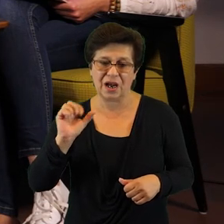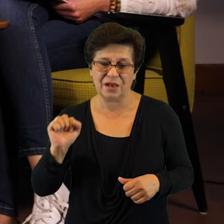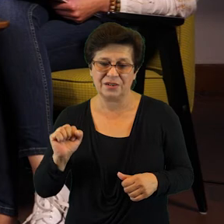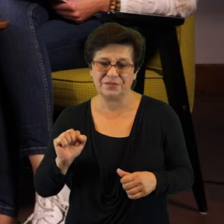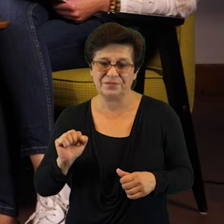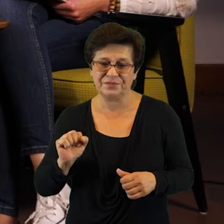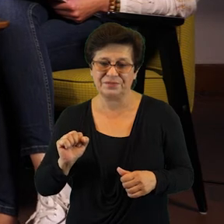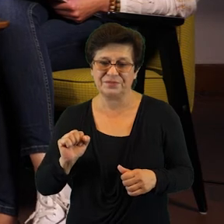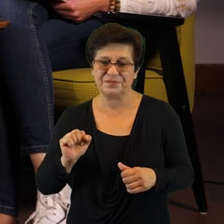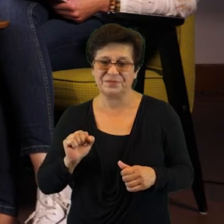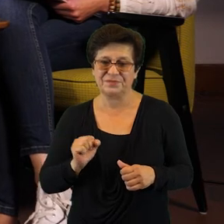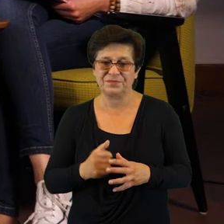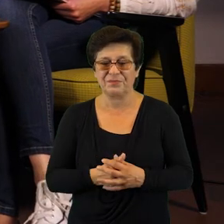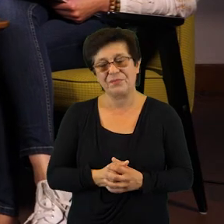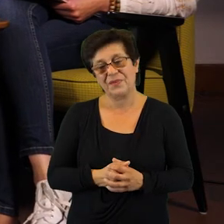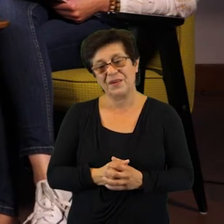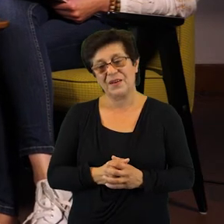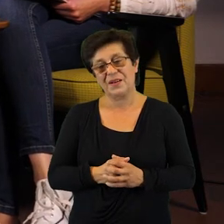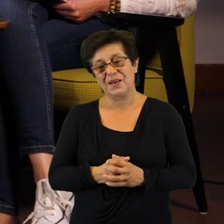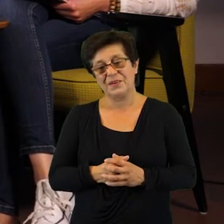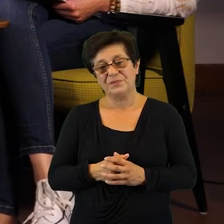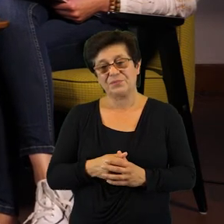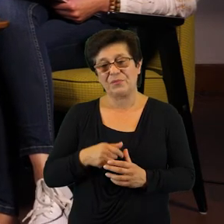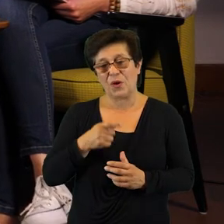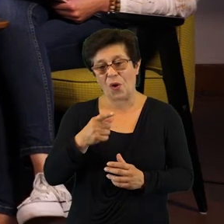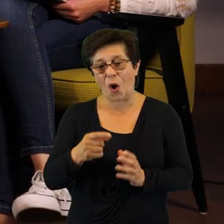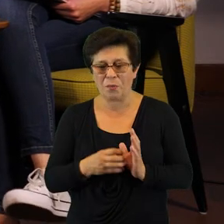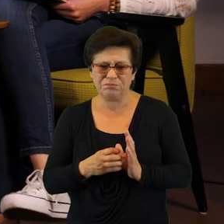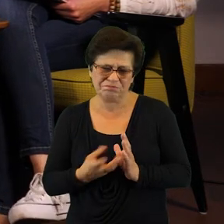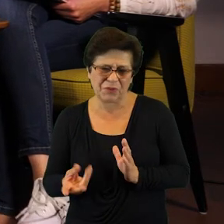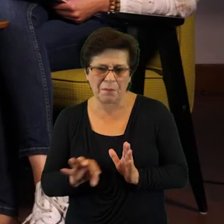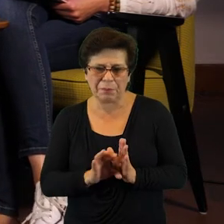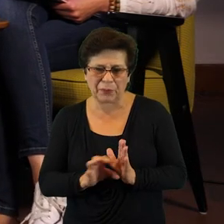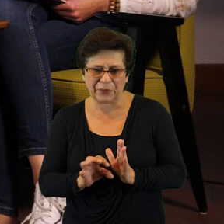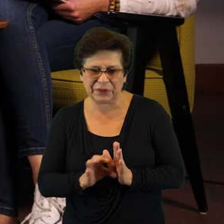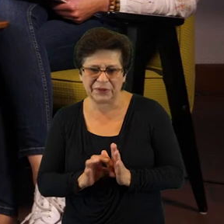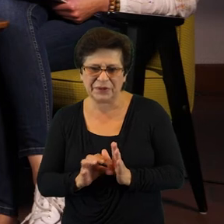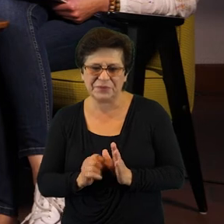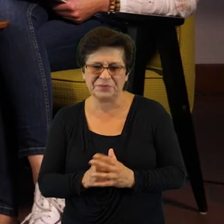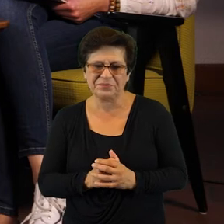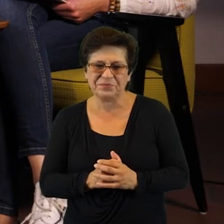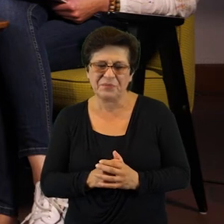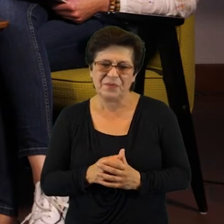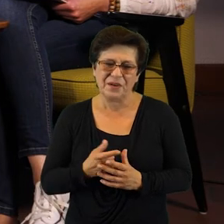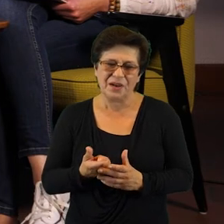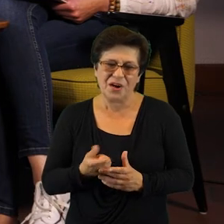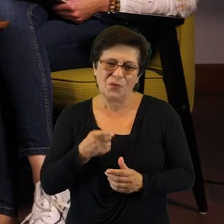Właśnie troszeczkę w sfery plotek się udajemy, ale powiedziałabym, że jest to więcej niż plotka.